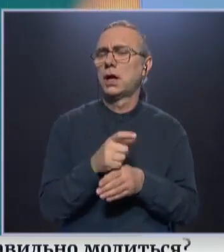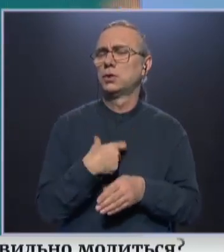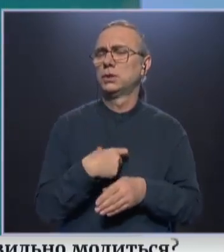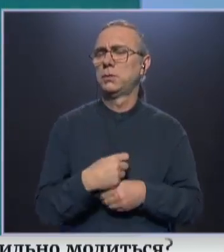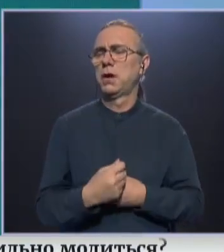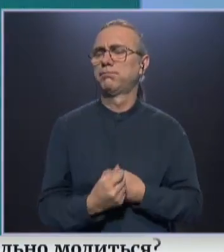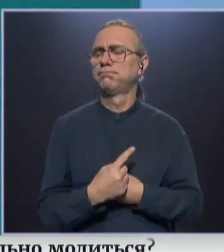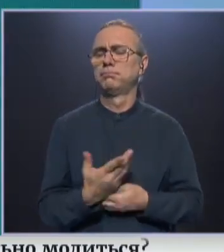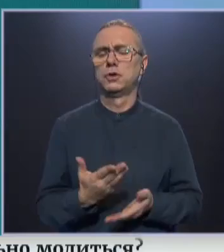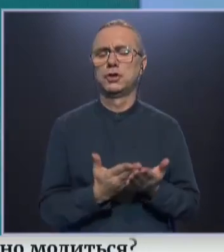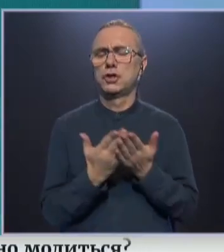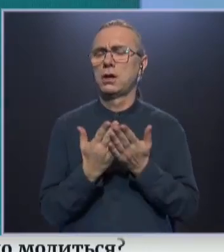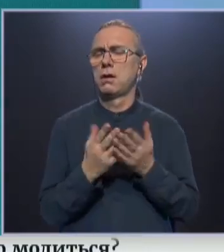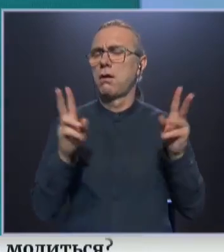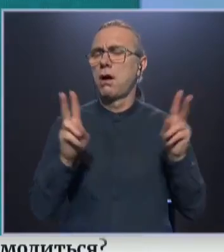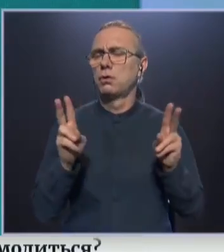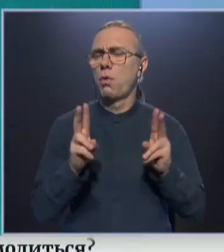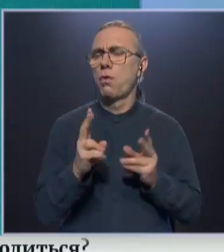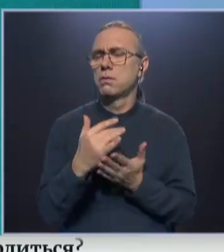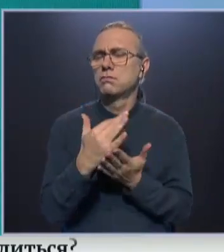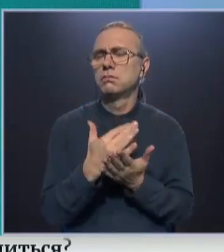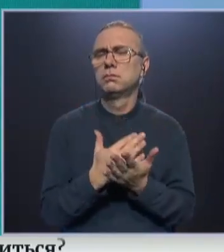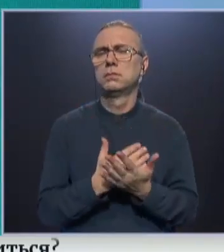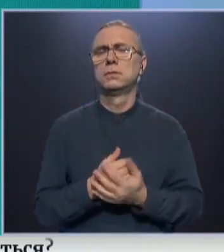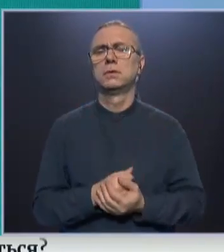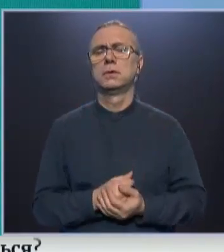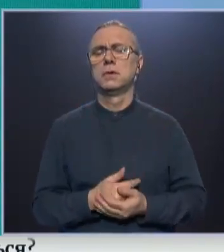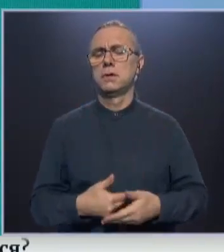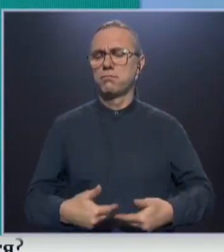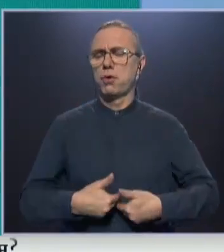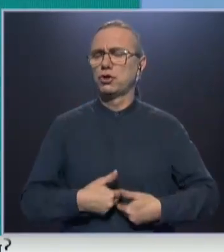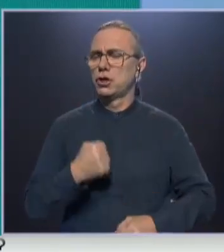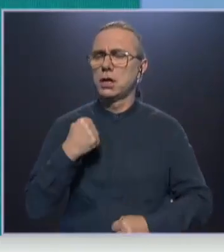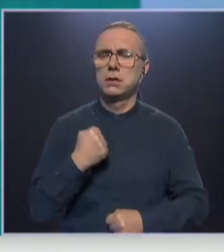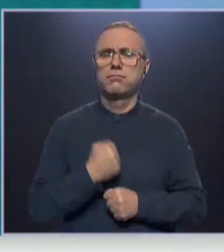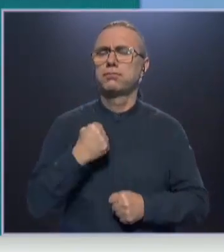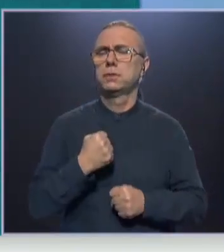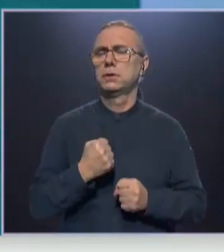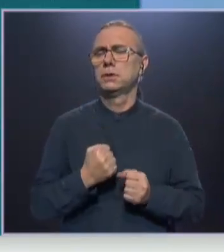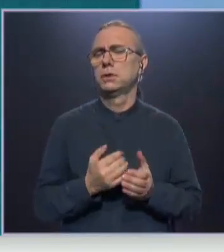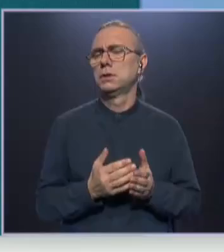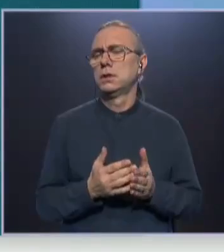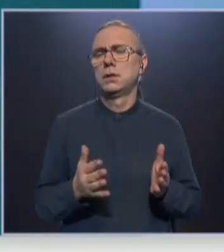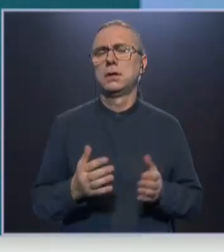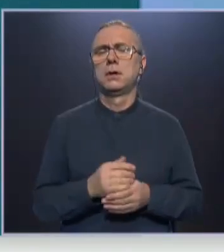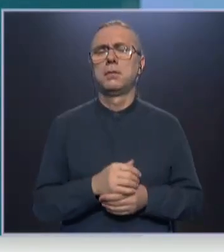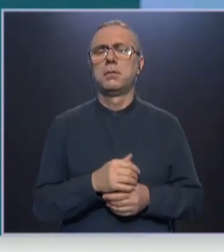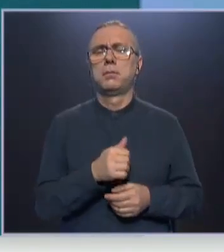канонов с каким-то строгим почтением несколько дней то ли старообрядцем пытаясь уподобиться которые по